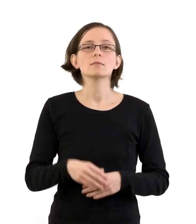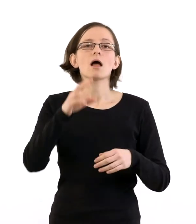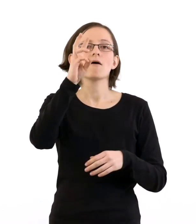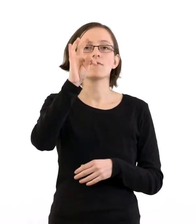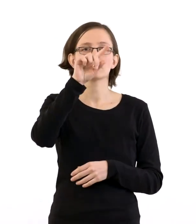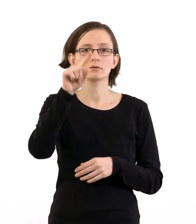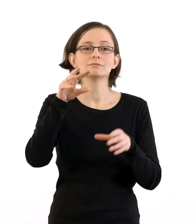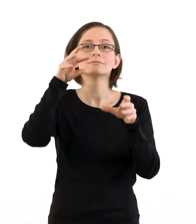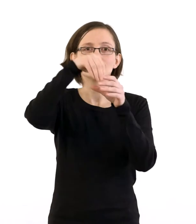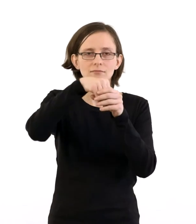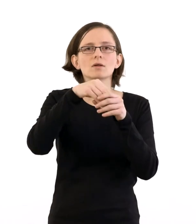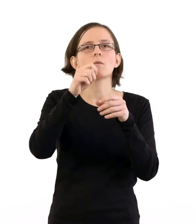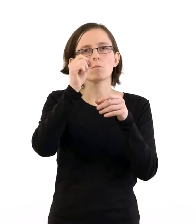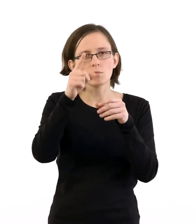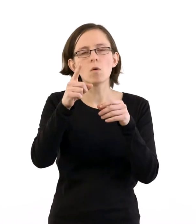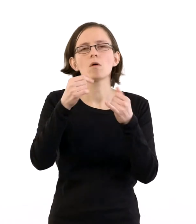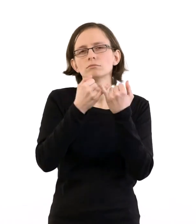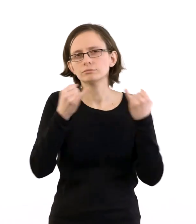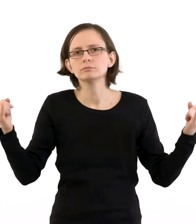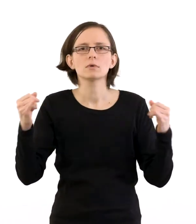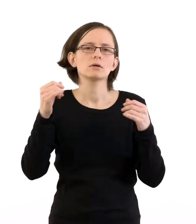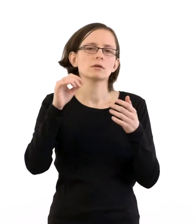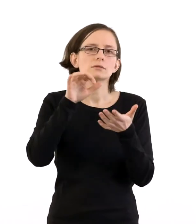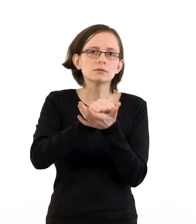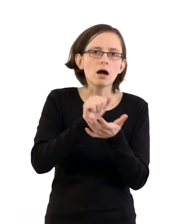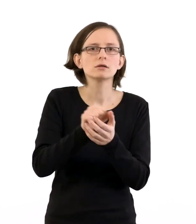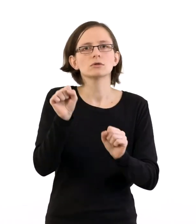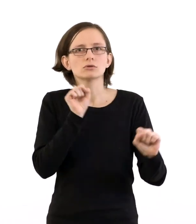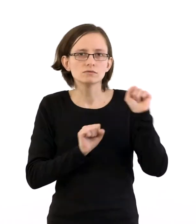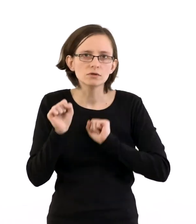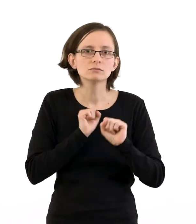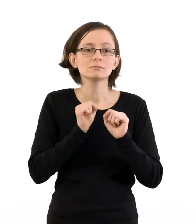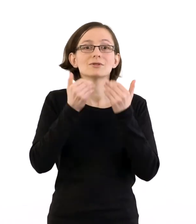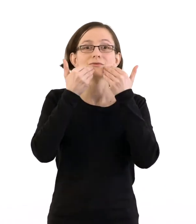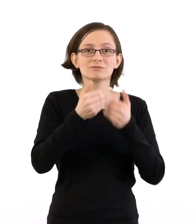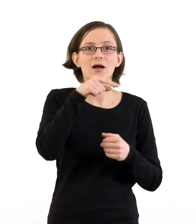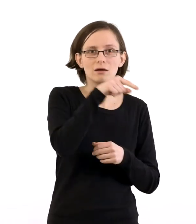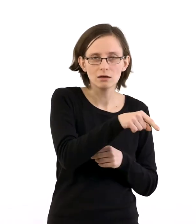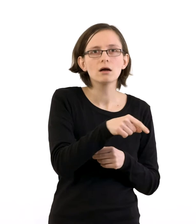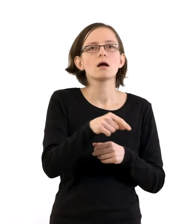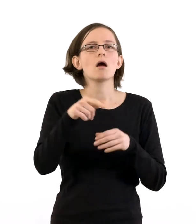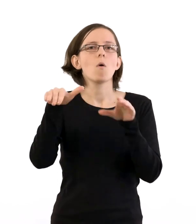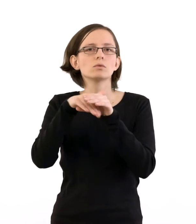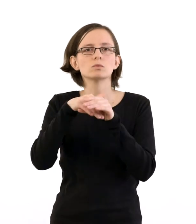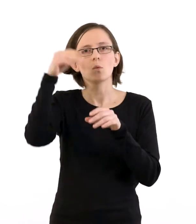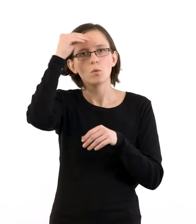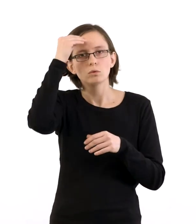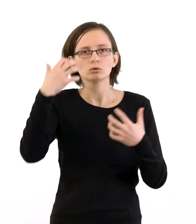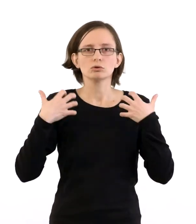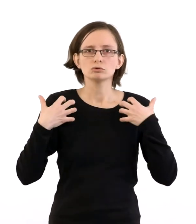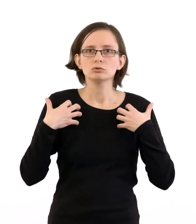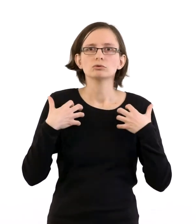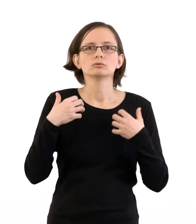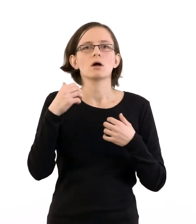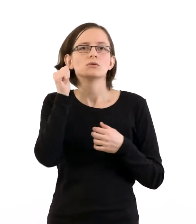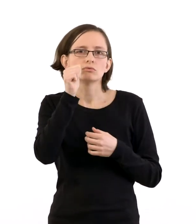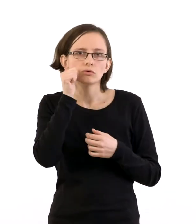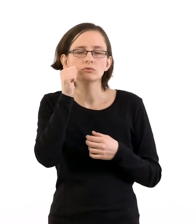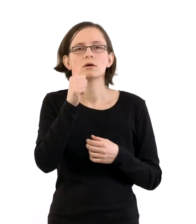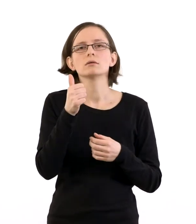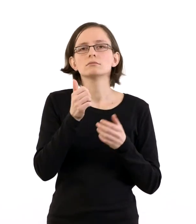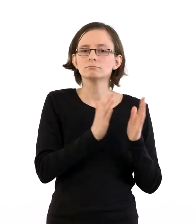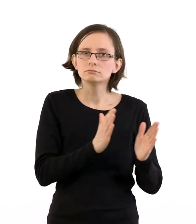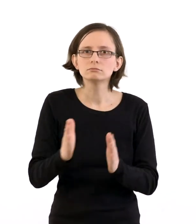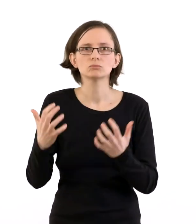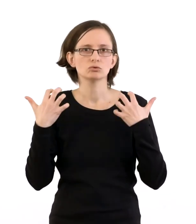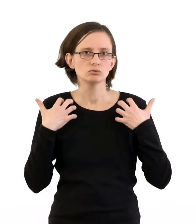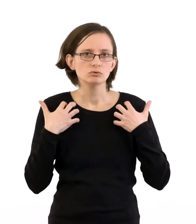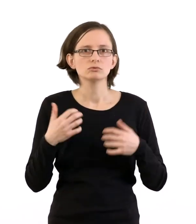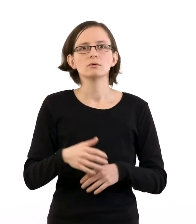Istnieje wiele form i technik terapii zajęciowej, dzięki którym uczestnicy uczą się życia codziennego, zaradności osobistej.